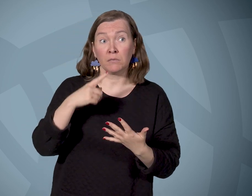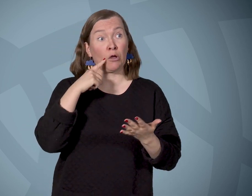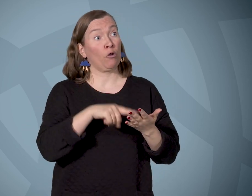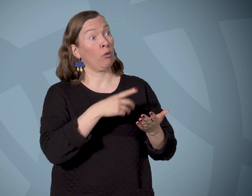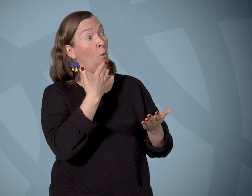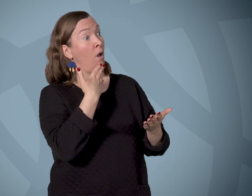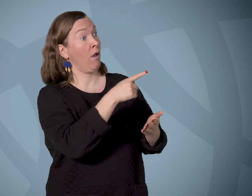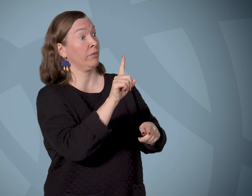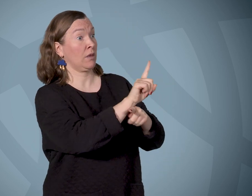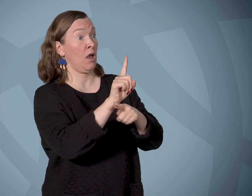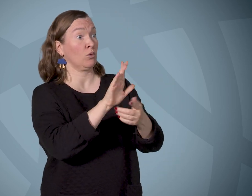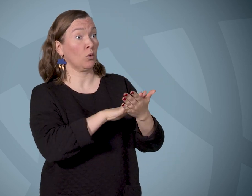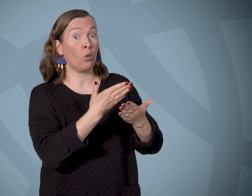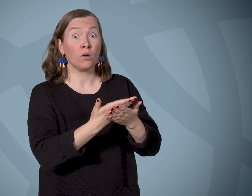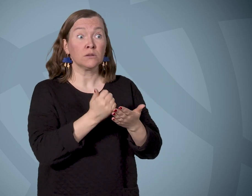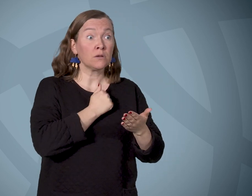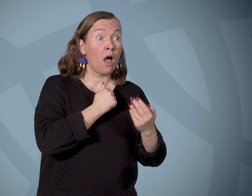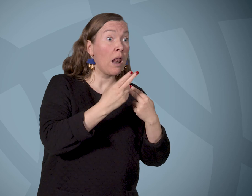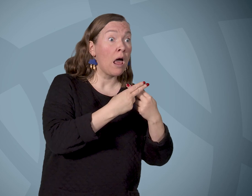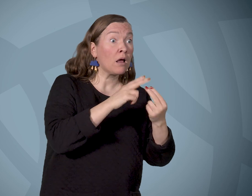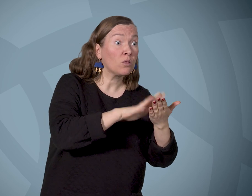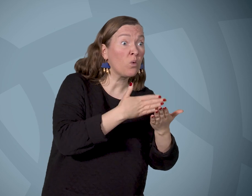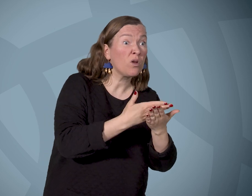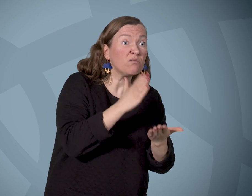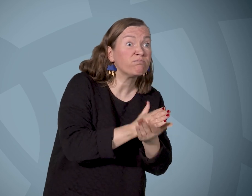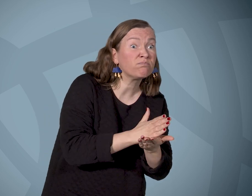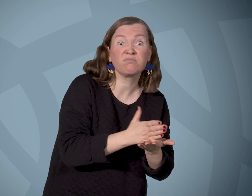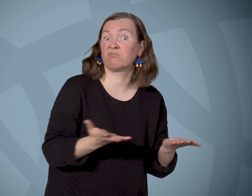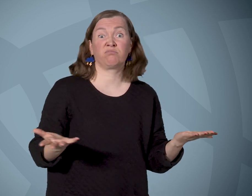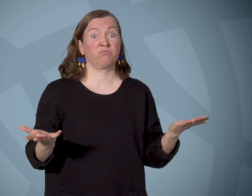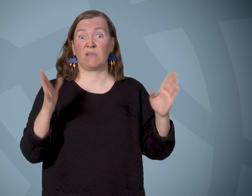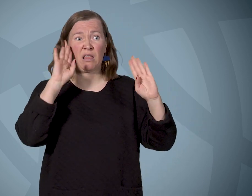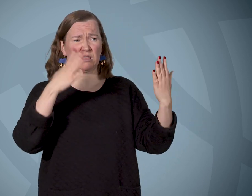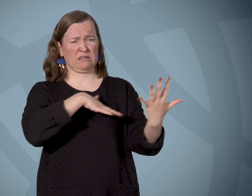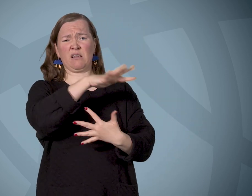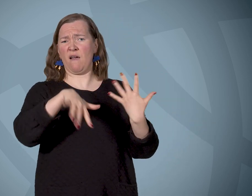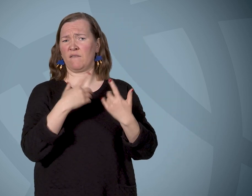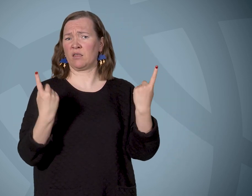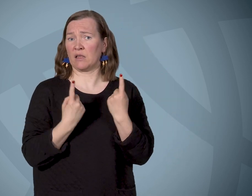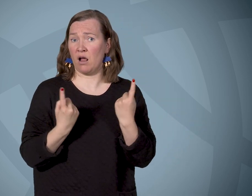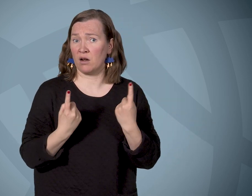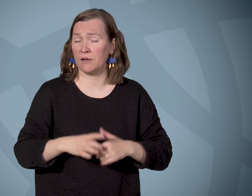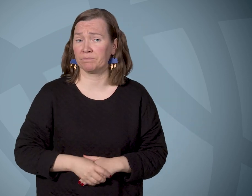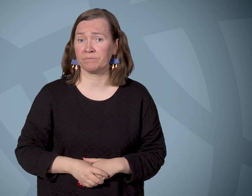eikä tulkkauksen saaminen edes lääkärikäynnille ole turvattua.